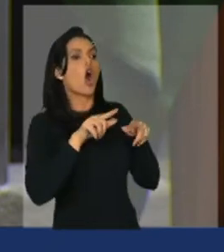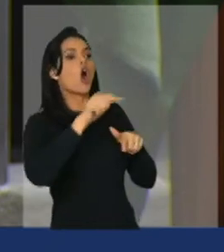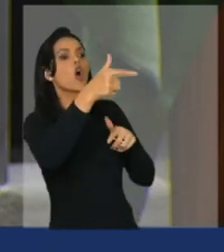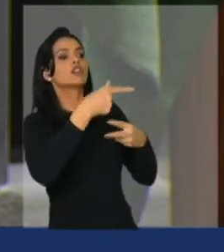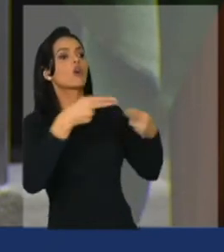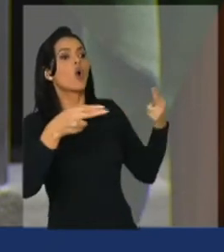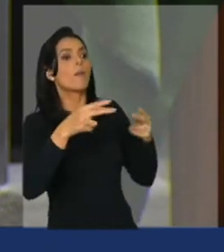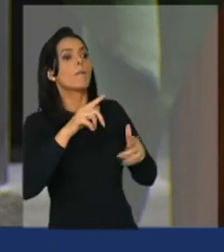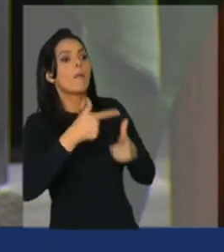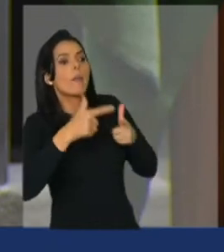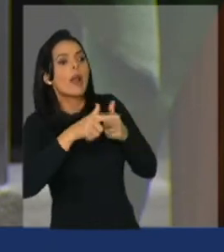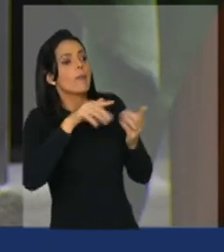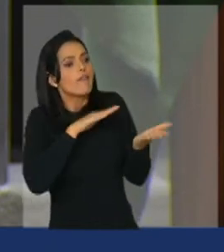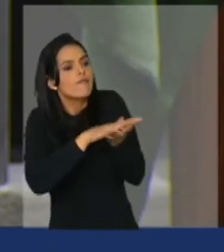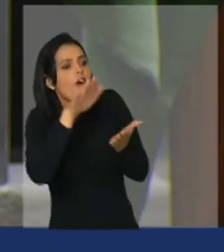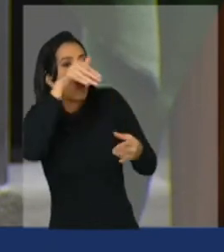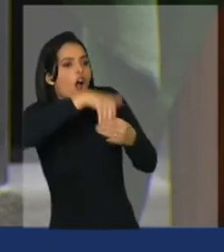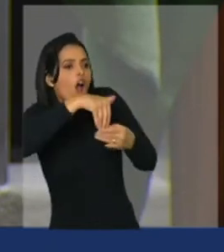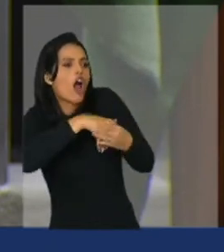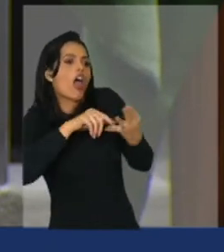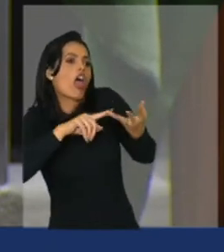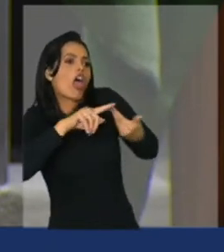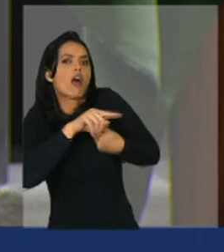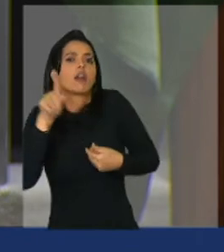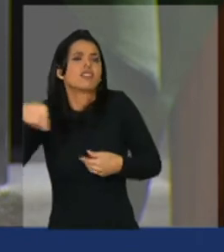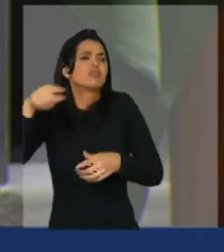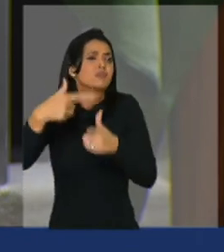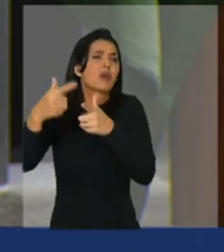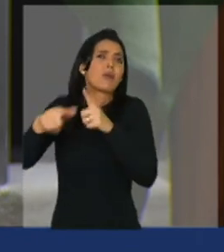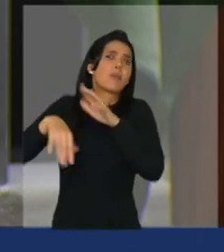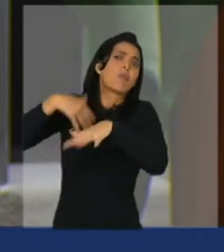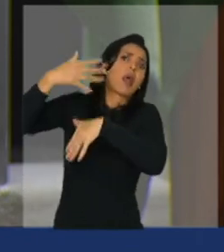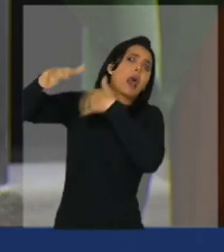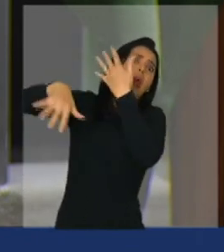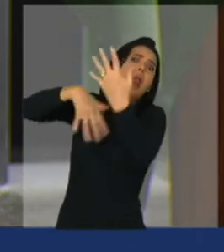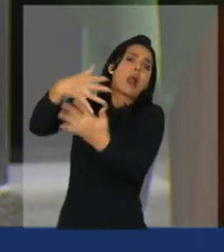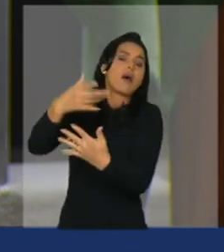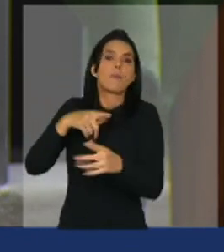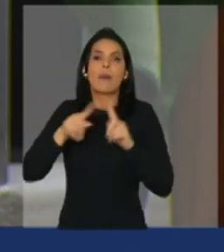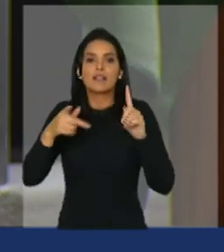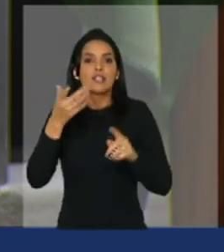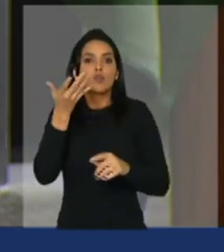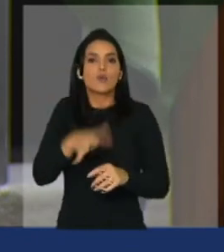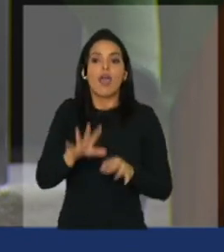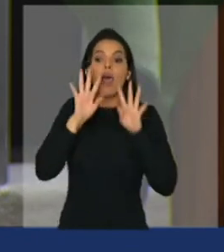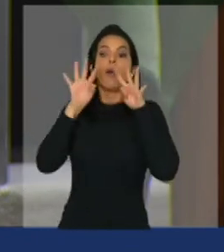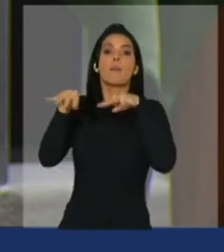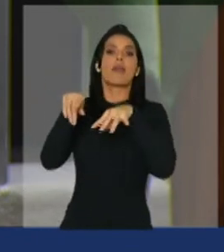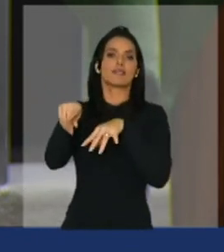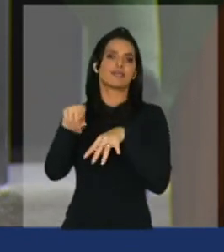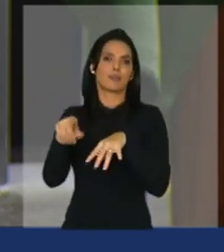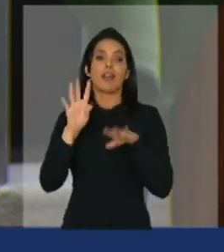VACINA, MELHORAR VIDA DO NOSSO POVO, MUITO OBRIGADO. -- [PRESIDENTE]: OBRIGADO, DEPUTADO, CONVIDO PARA FAZER USO DA PALAVRA,